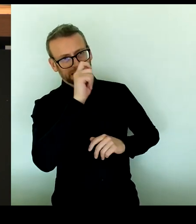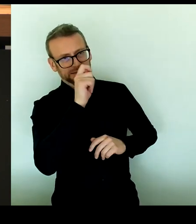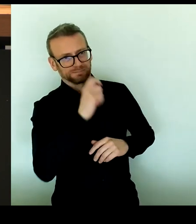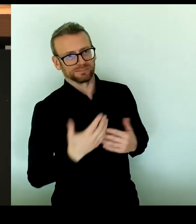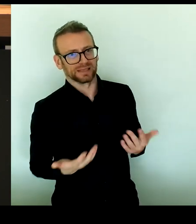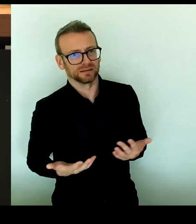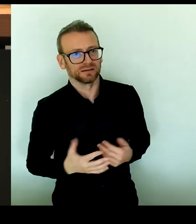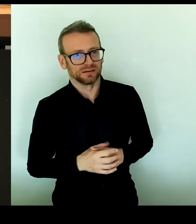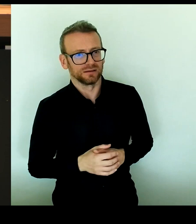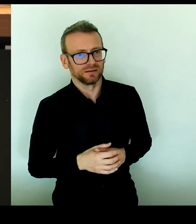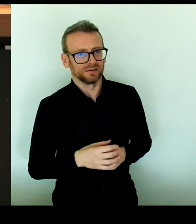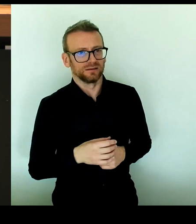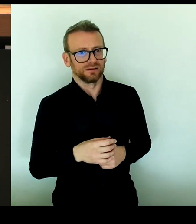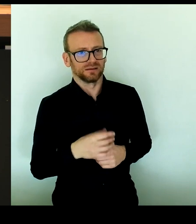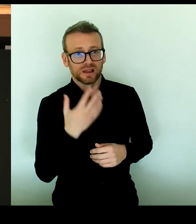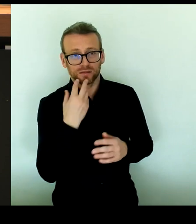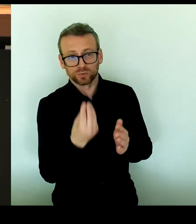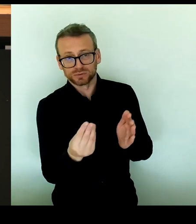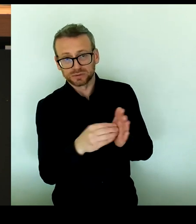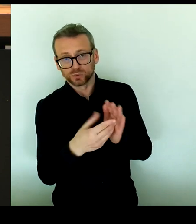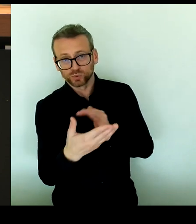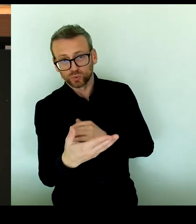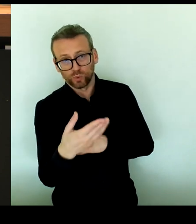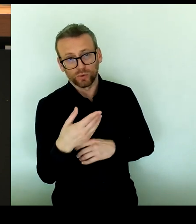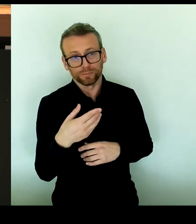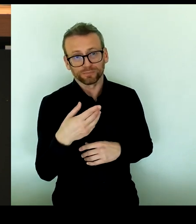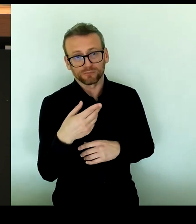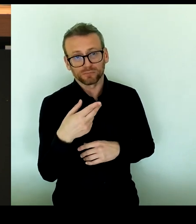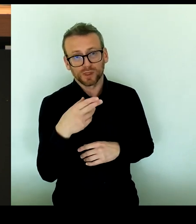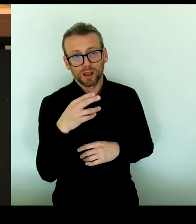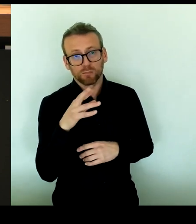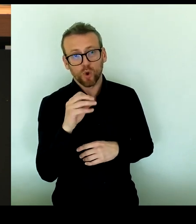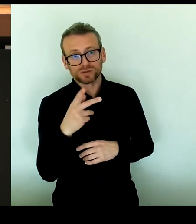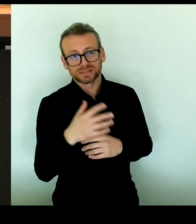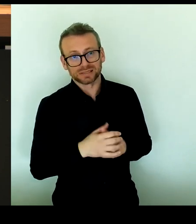Sie ist die Grundlage von Berlins Attraktivität als Reiseziel, als